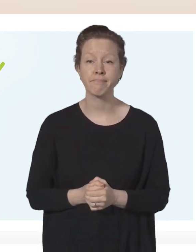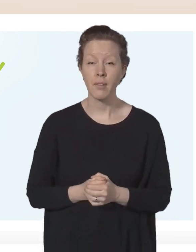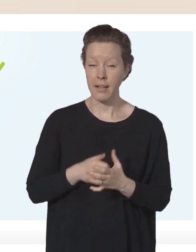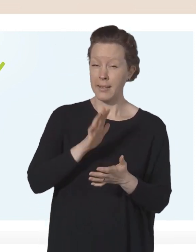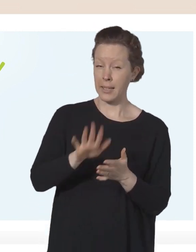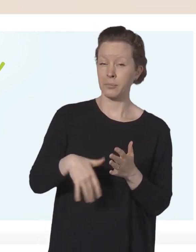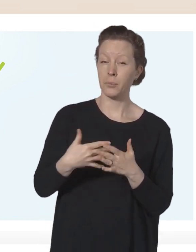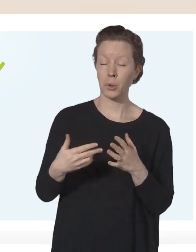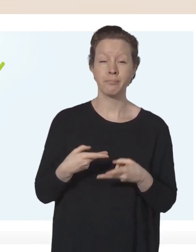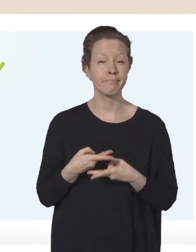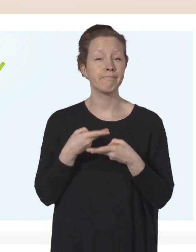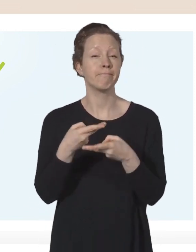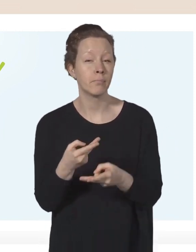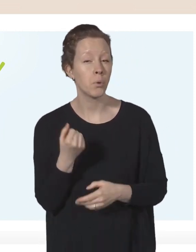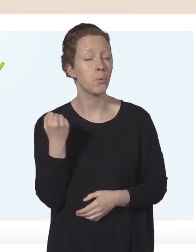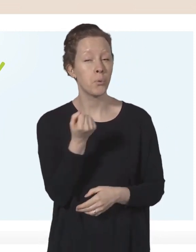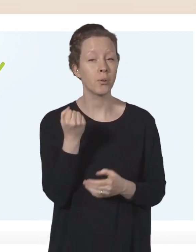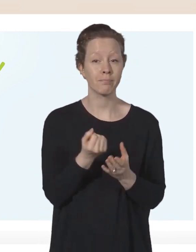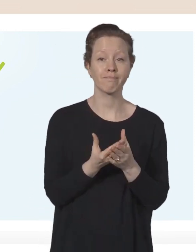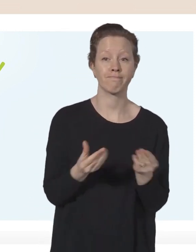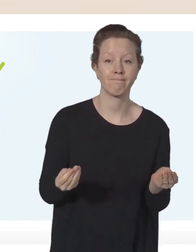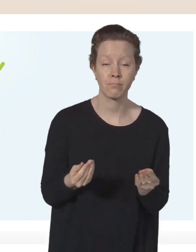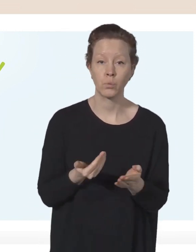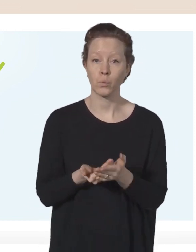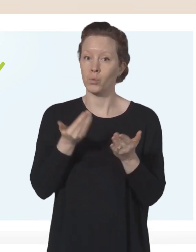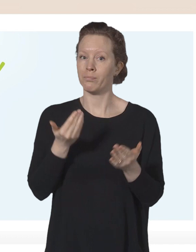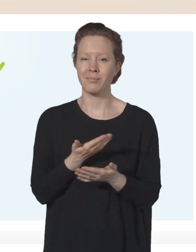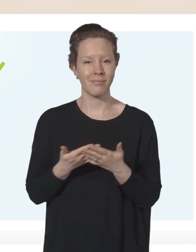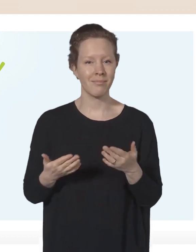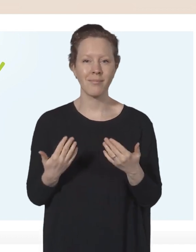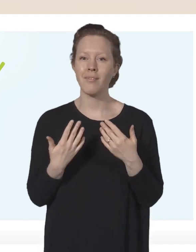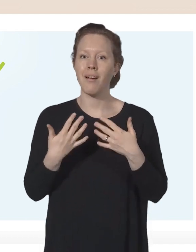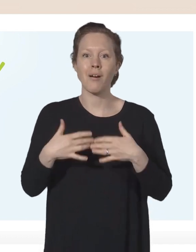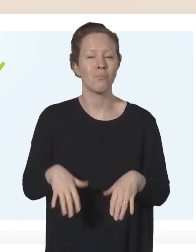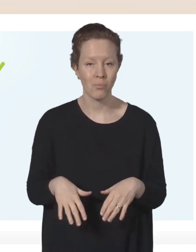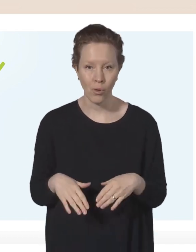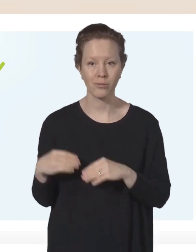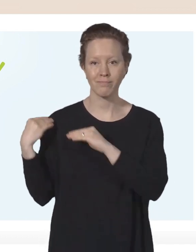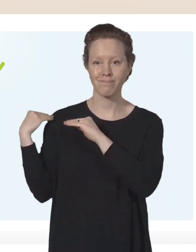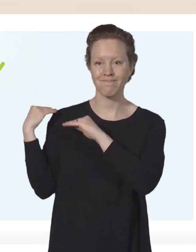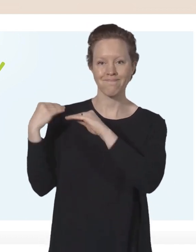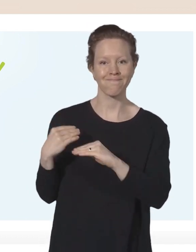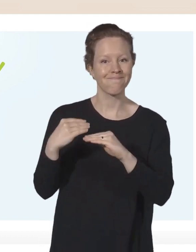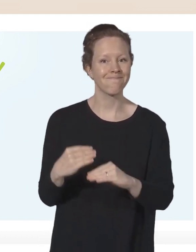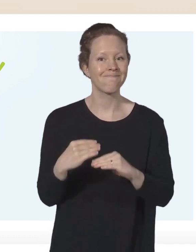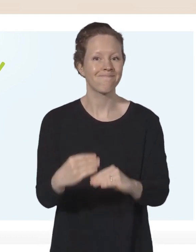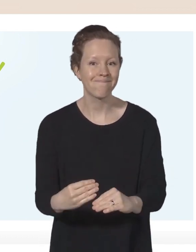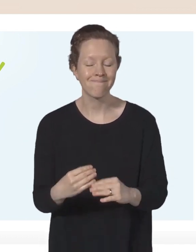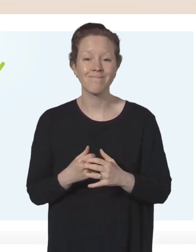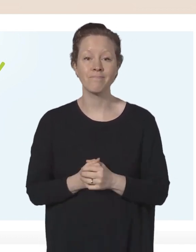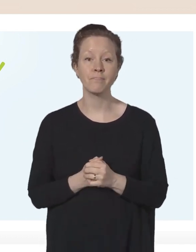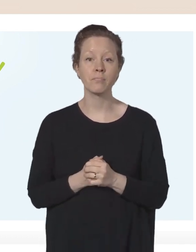Teckenspråken är ständigt utrotningshotade, eftersom de inte förs vidare - från generation till generation automatiskt.